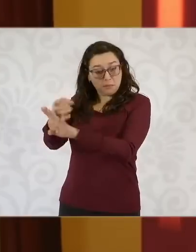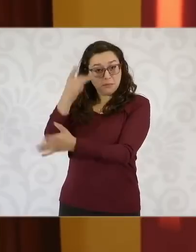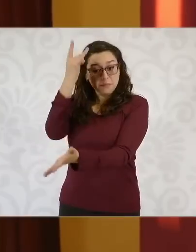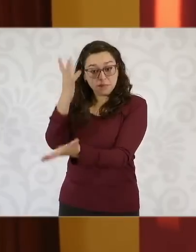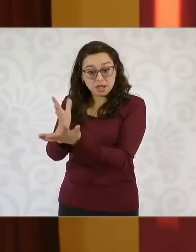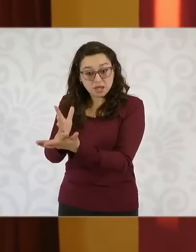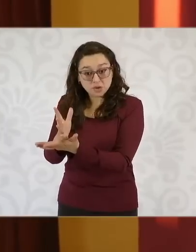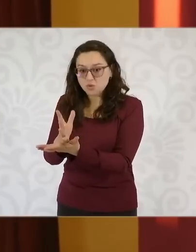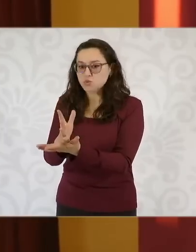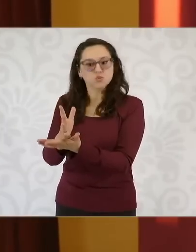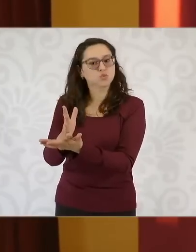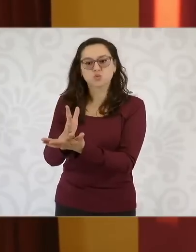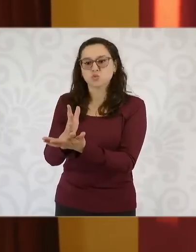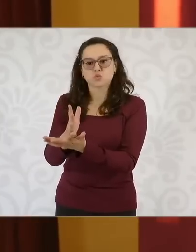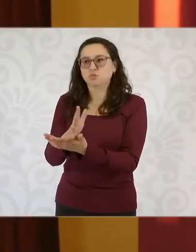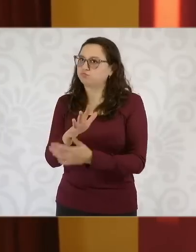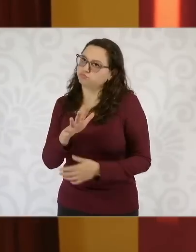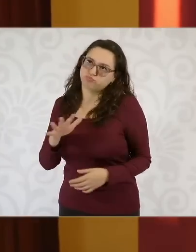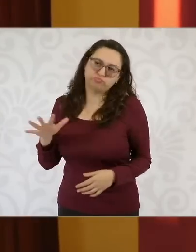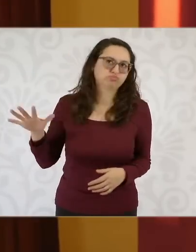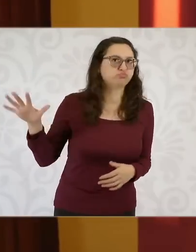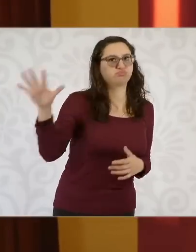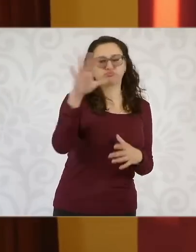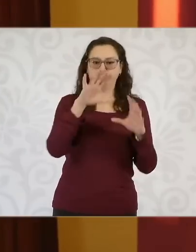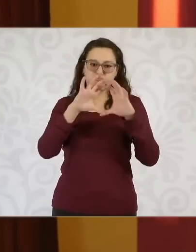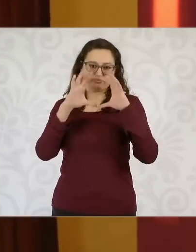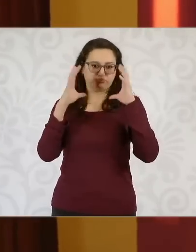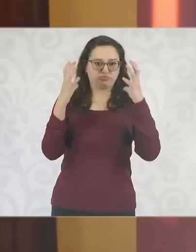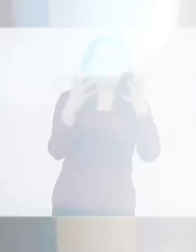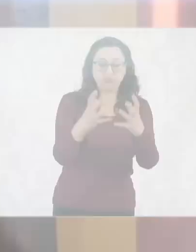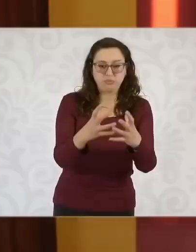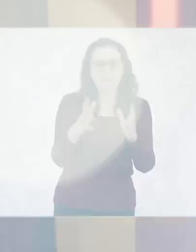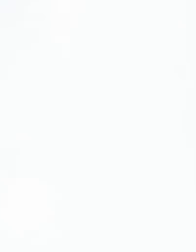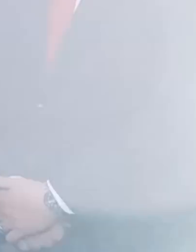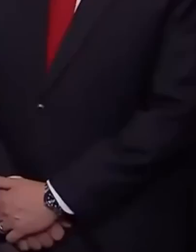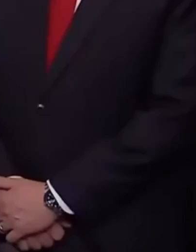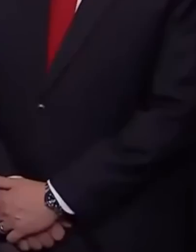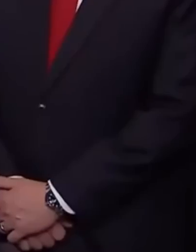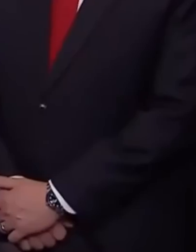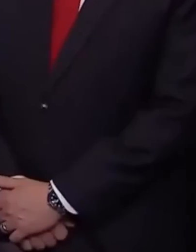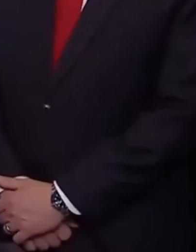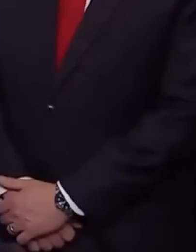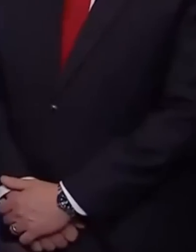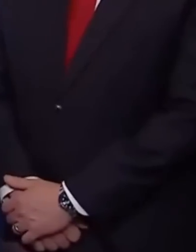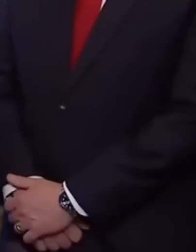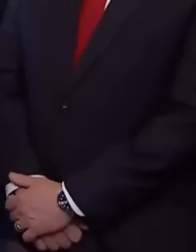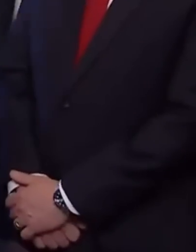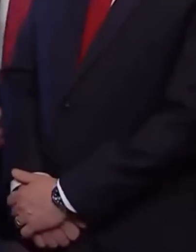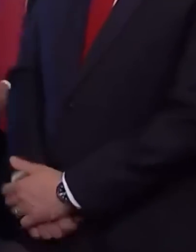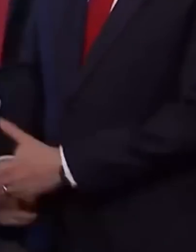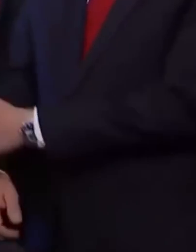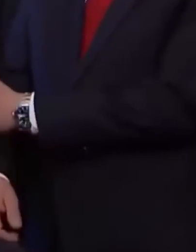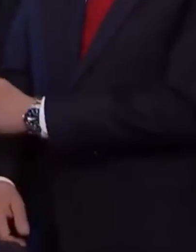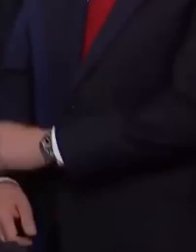de Estados Unidos la próxima semana lejos de verse en desventaja frente a Trump ebrard hizo